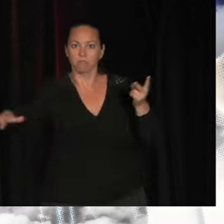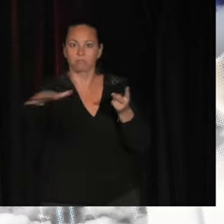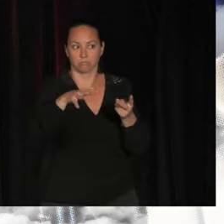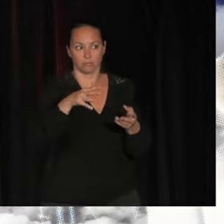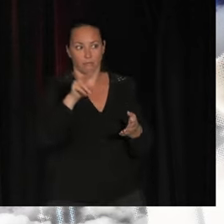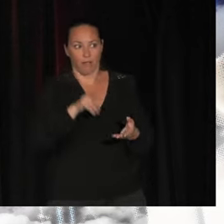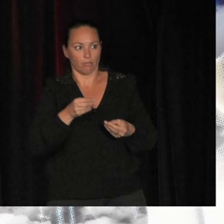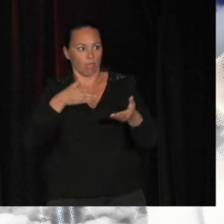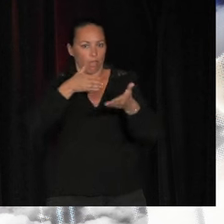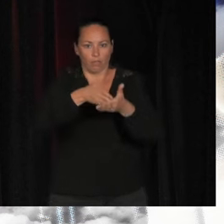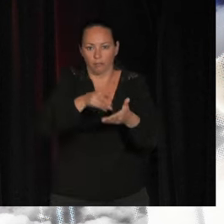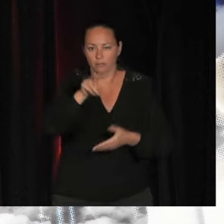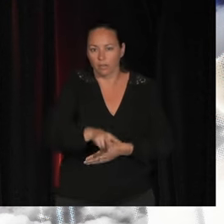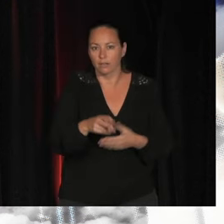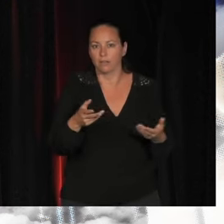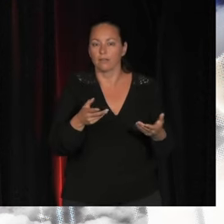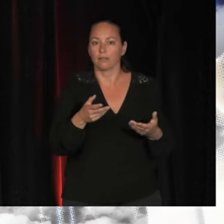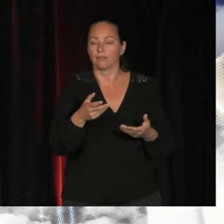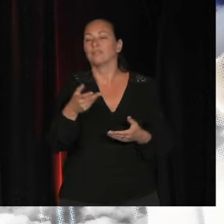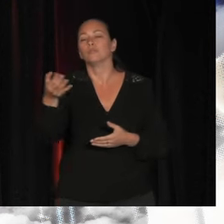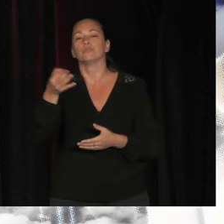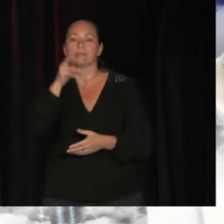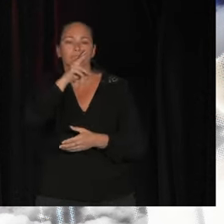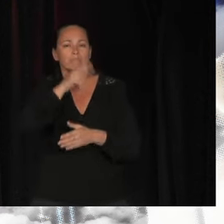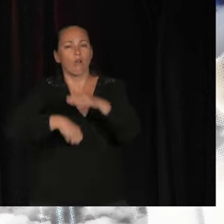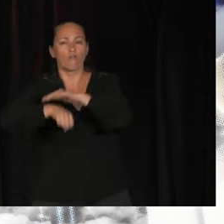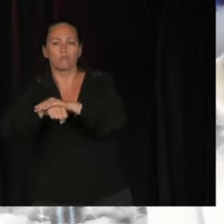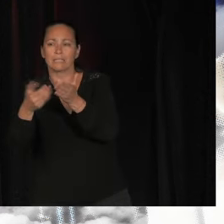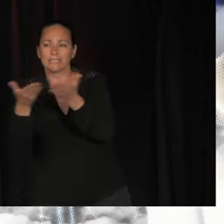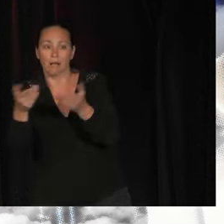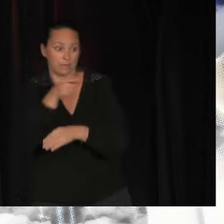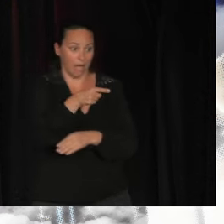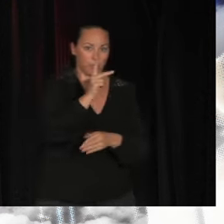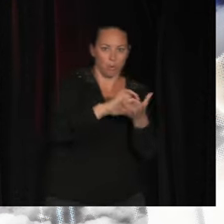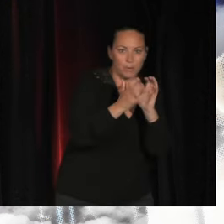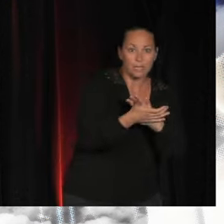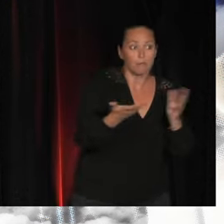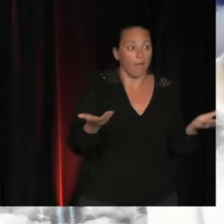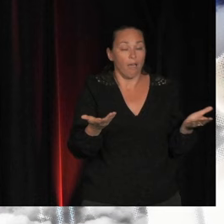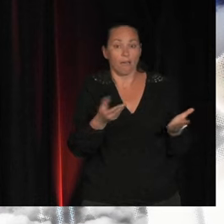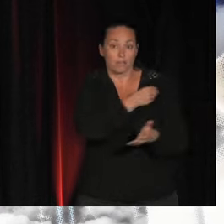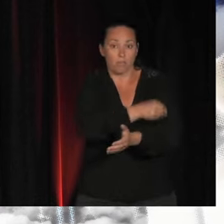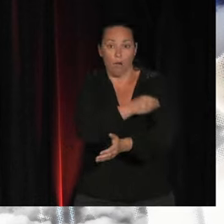Et un truc tout bête, tu vois, en vrai, tu disais : "C'est plus compliqué que le foot", mais tu vois, n'importe quel sport, ce sont des humains dans ton monde physique à toi.